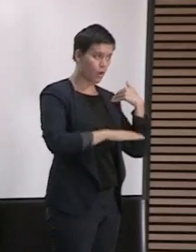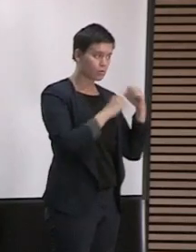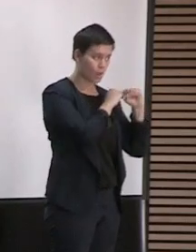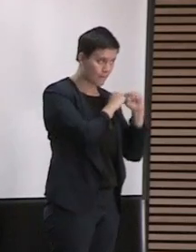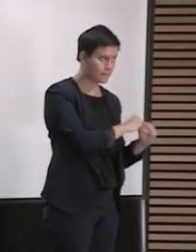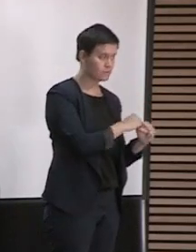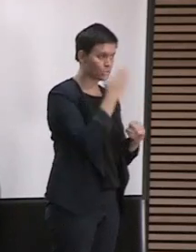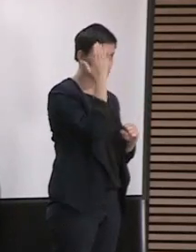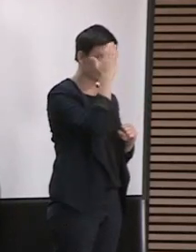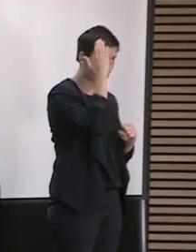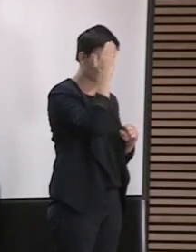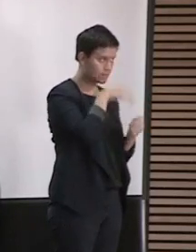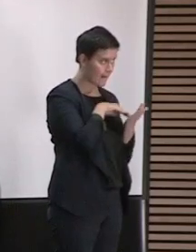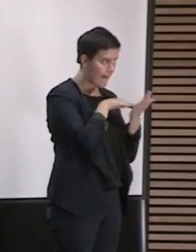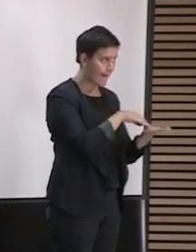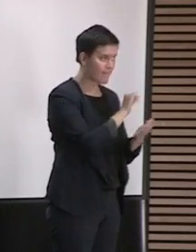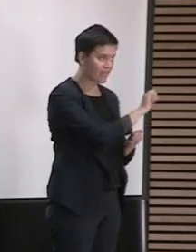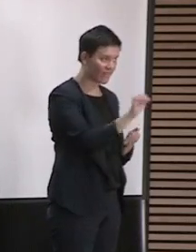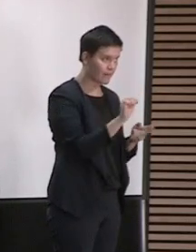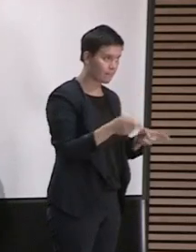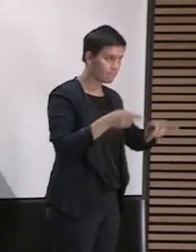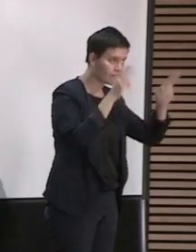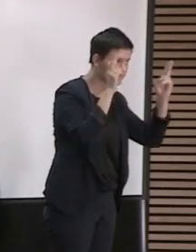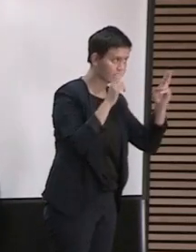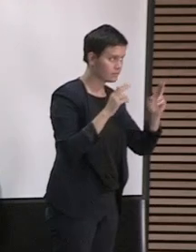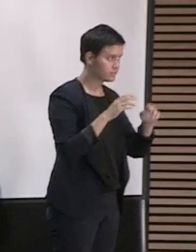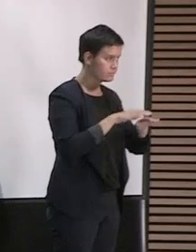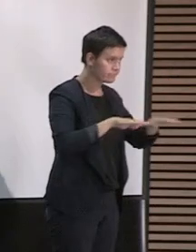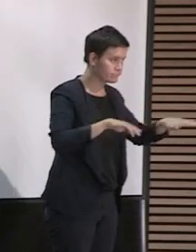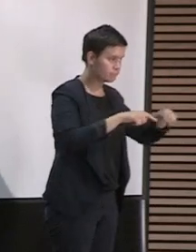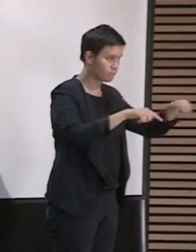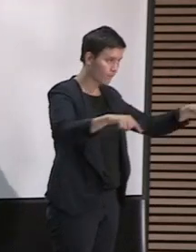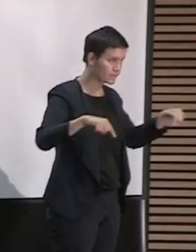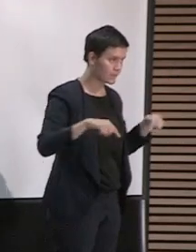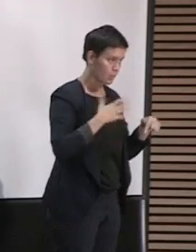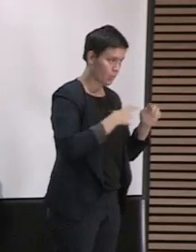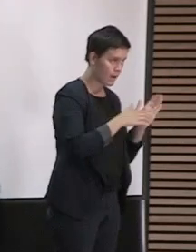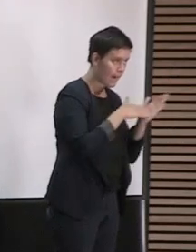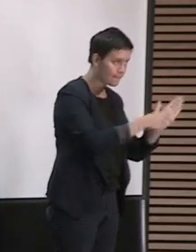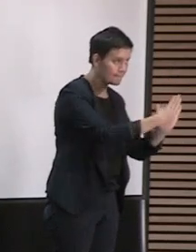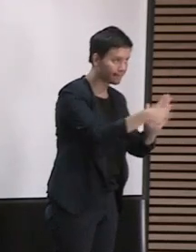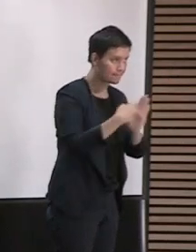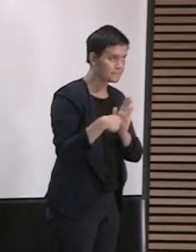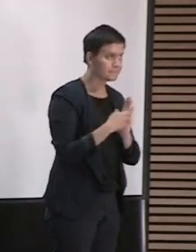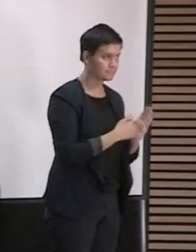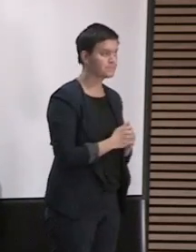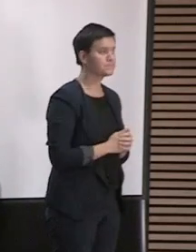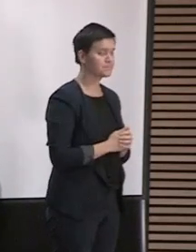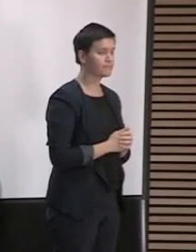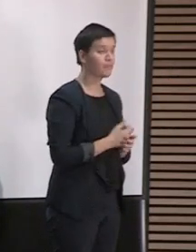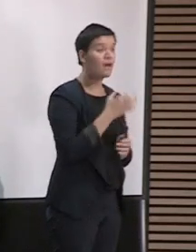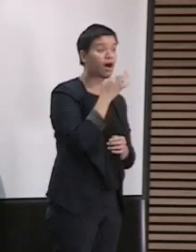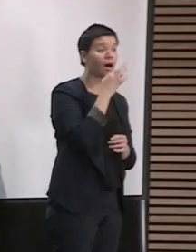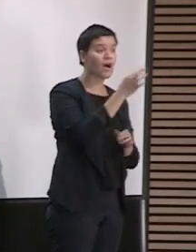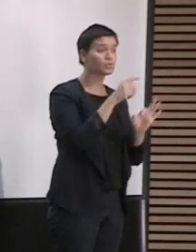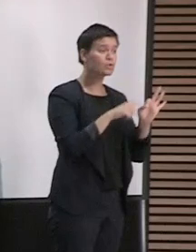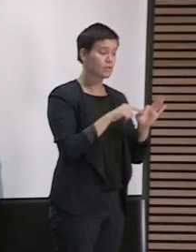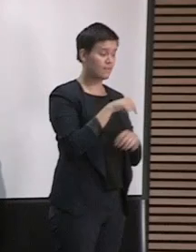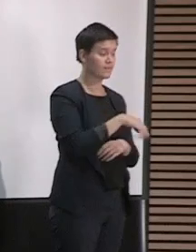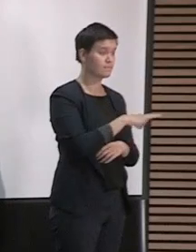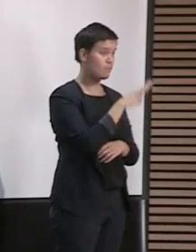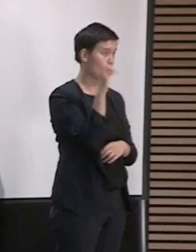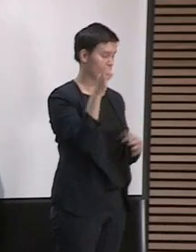koe. Kei te haere nga tahua